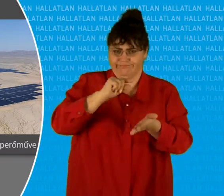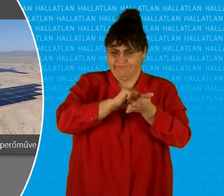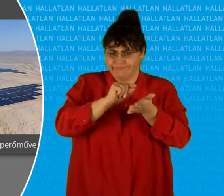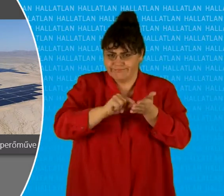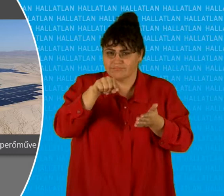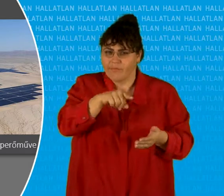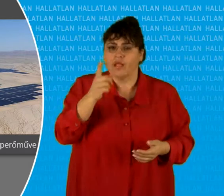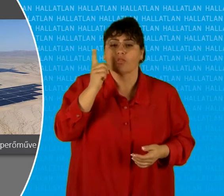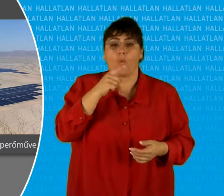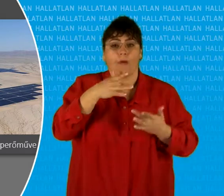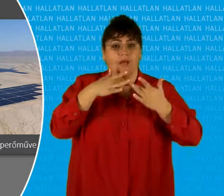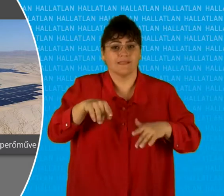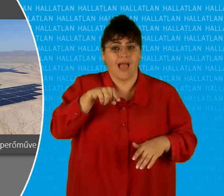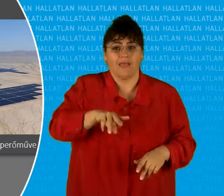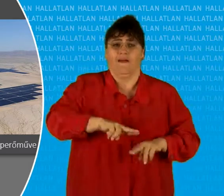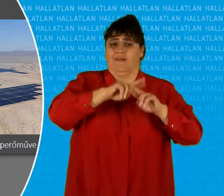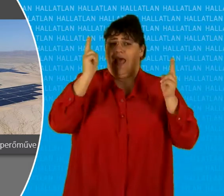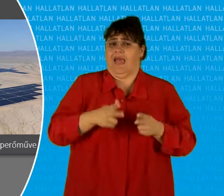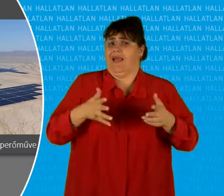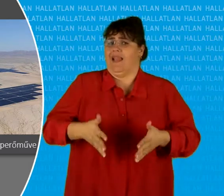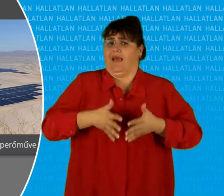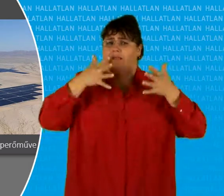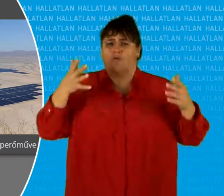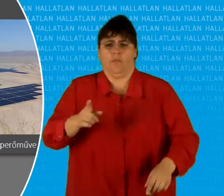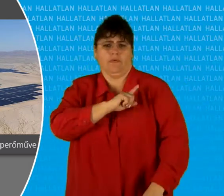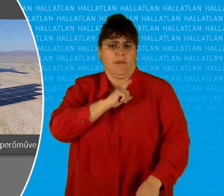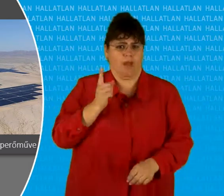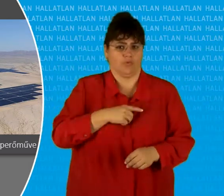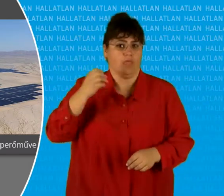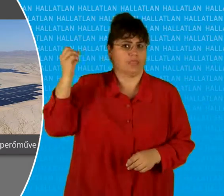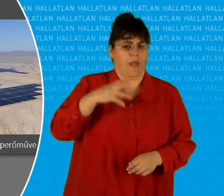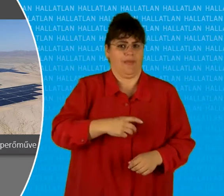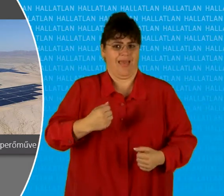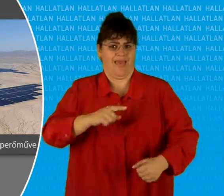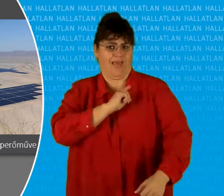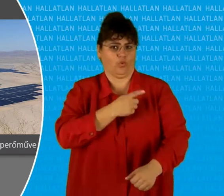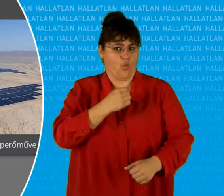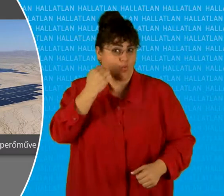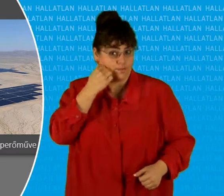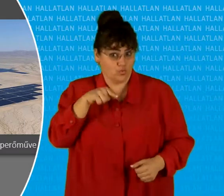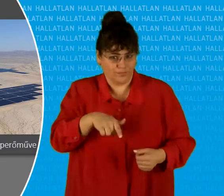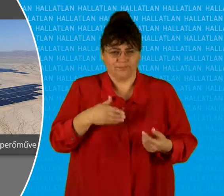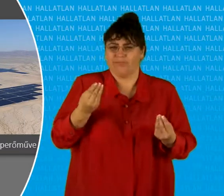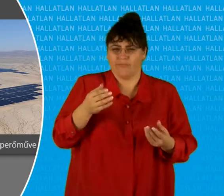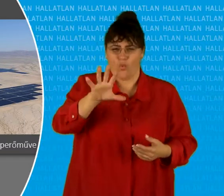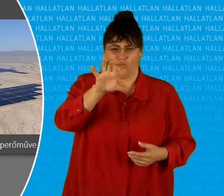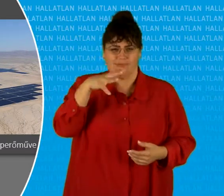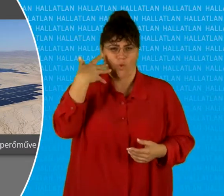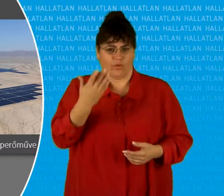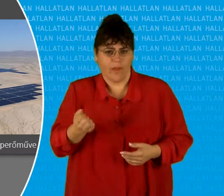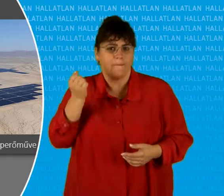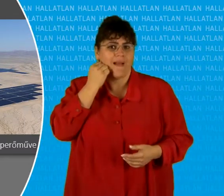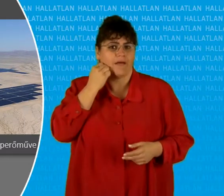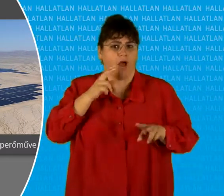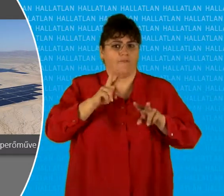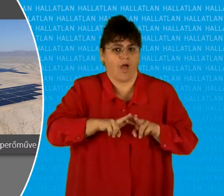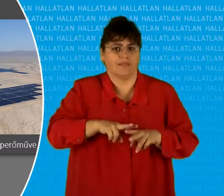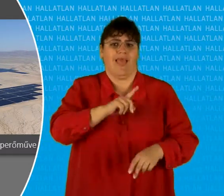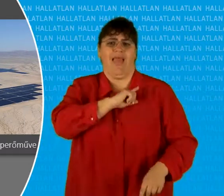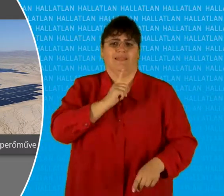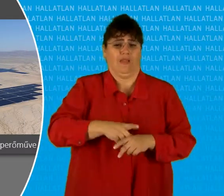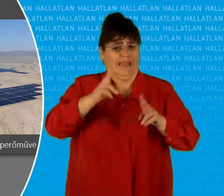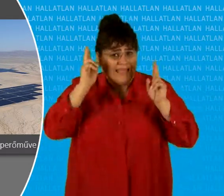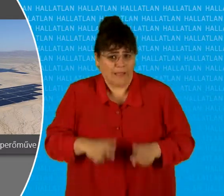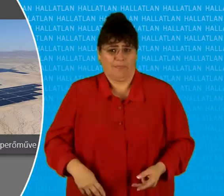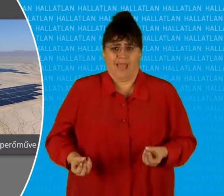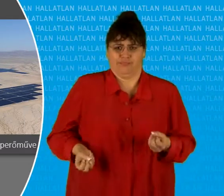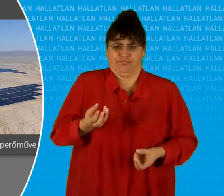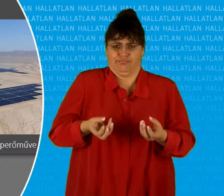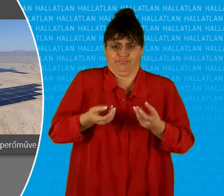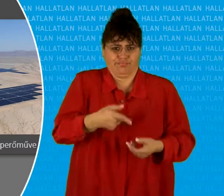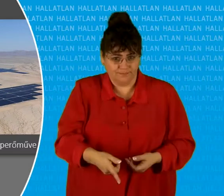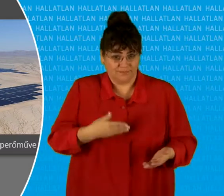Jelenleg a Topaz a világ legnagyobb kapacitású naperőműve: 550 megawatt energiát képes előállítani.